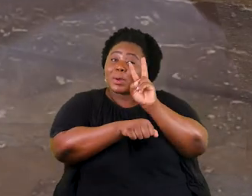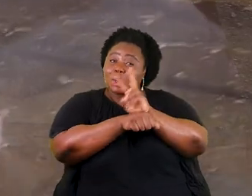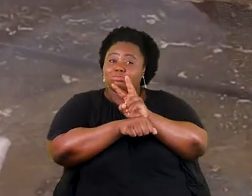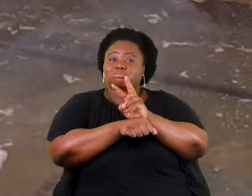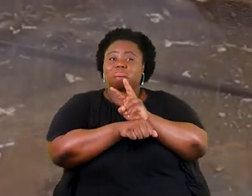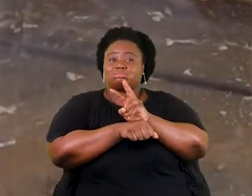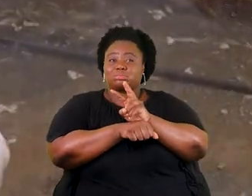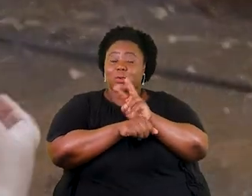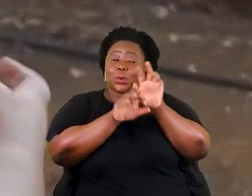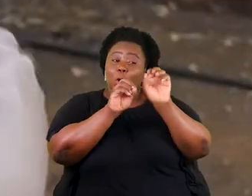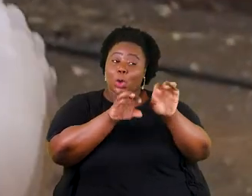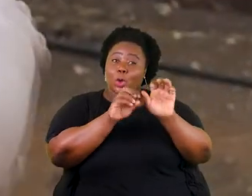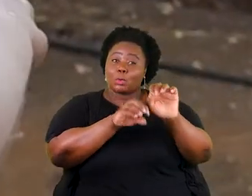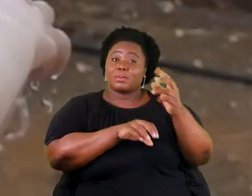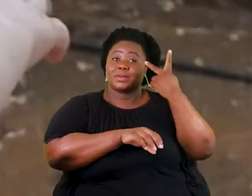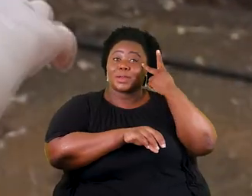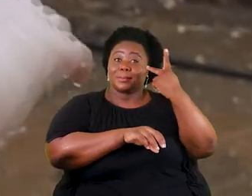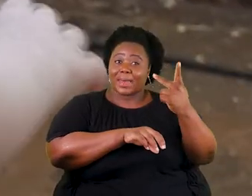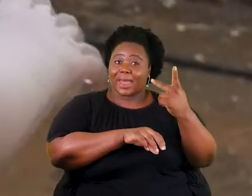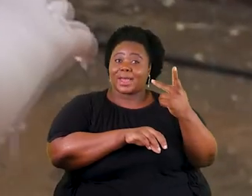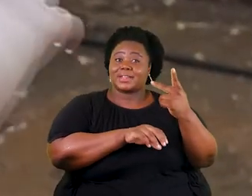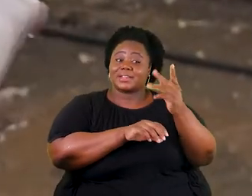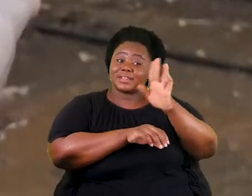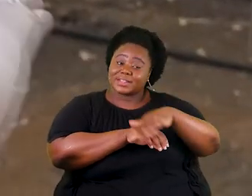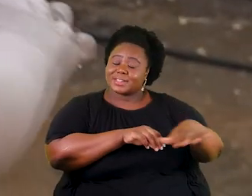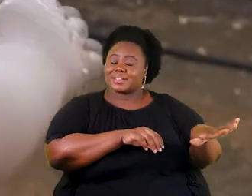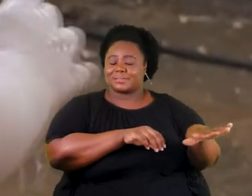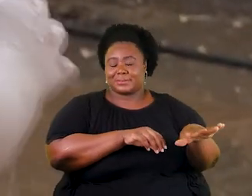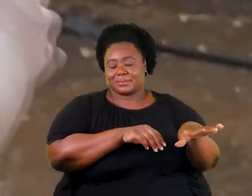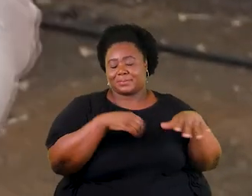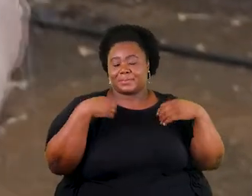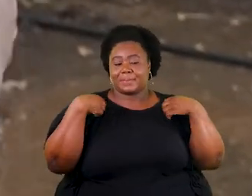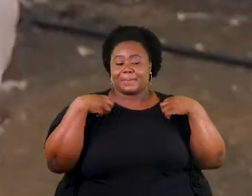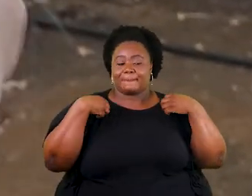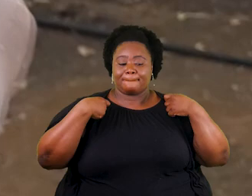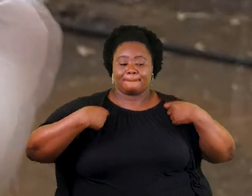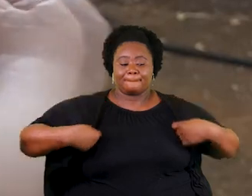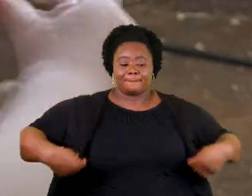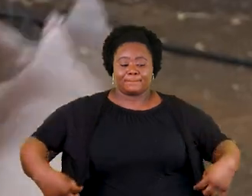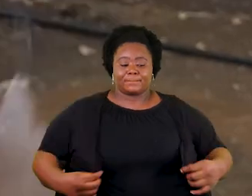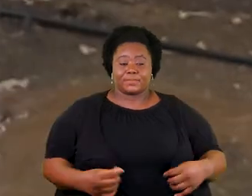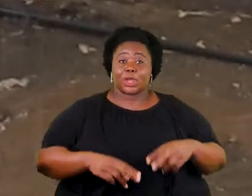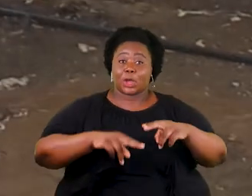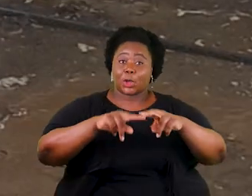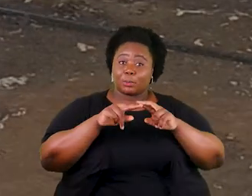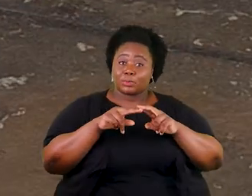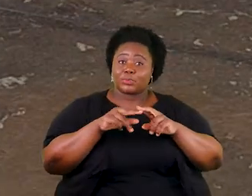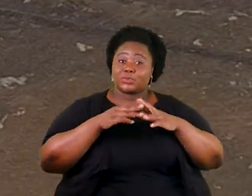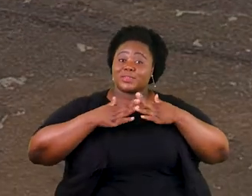uma educação para e das infâncias. Por isso fiquem tranquilos aí no futuro